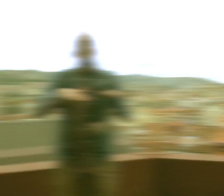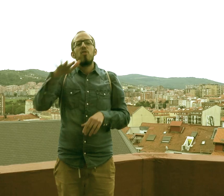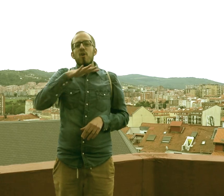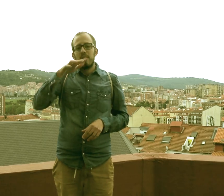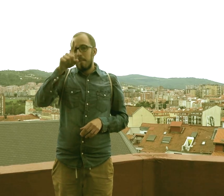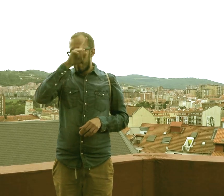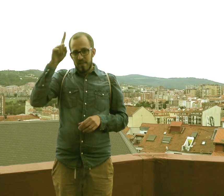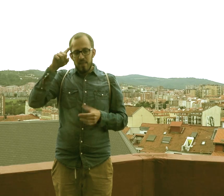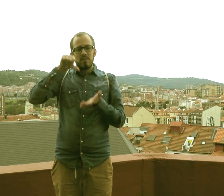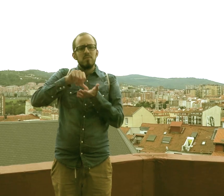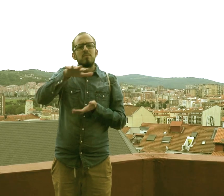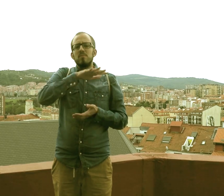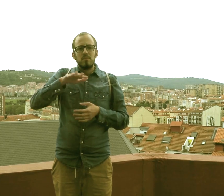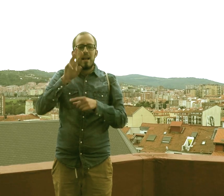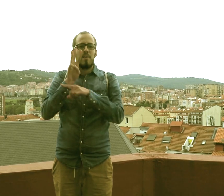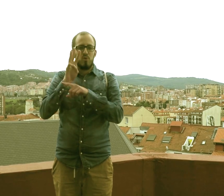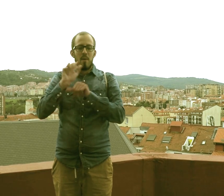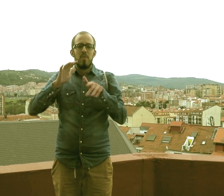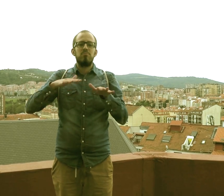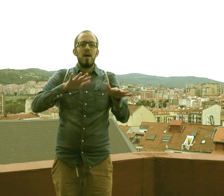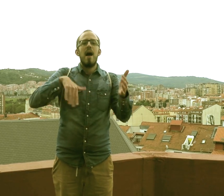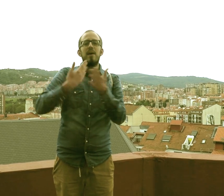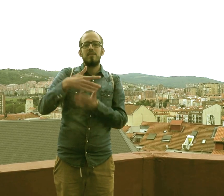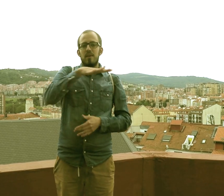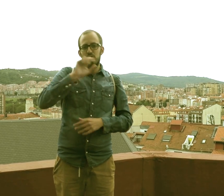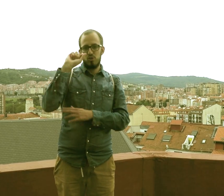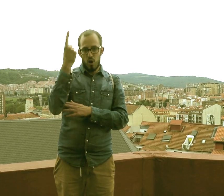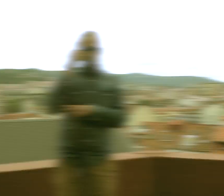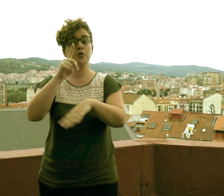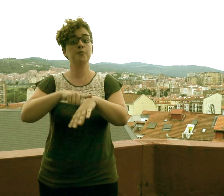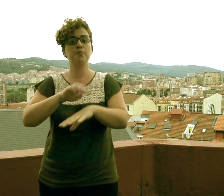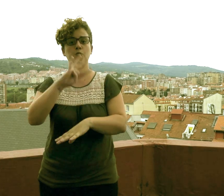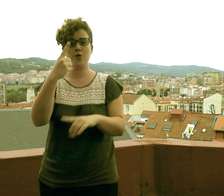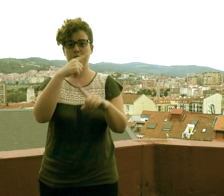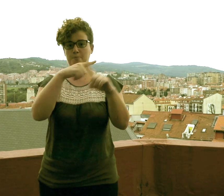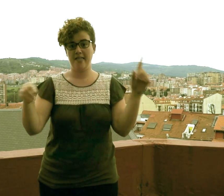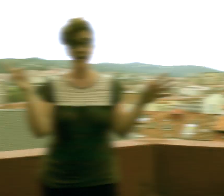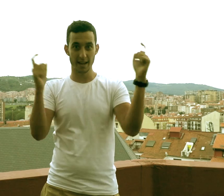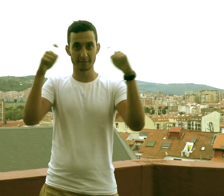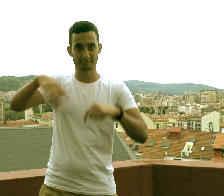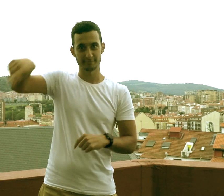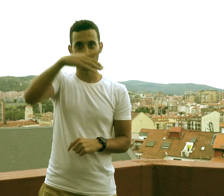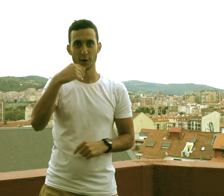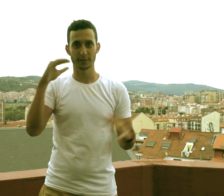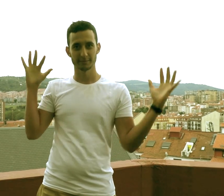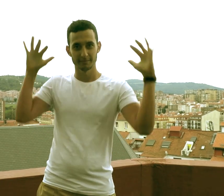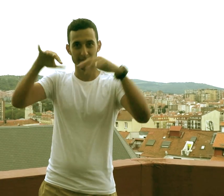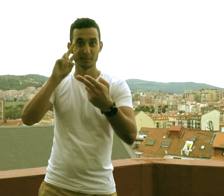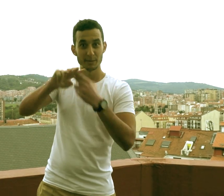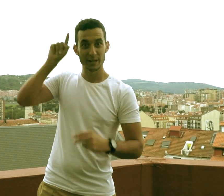Será en Madrid, y el punto de encuentro será en la fuente de Neptuno La Marcha empezará en Neptuno y terminará en la Puerta de Sol ¡Quedamos a las 16:00h*! Quedamos todes les jovenes sordes de España, ¡nos vemos allí!